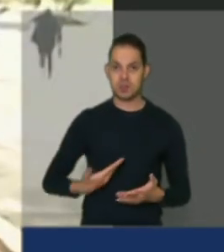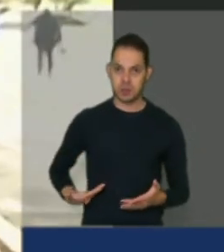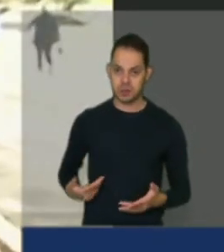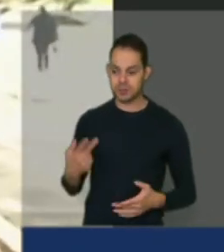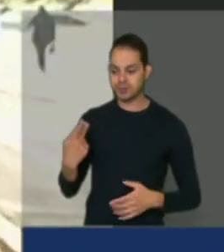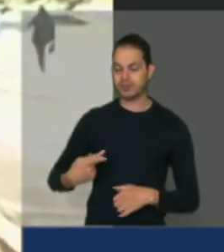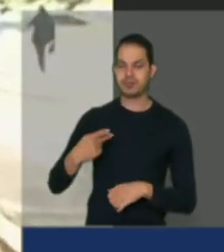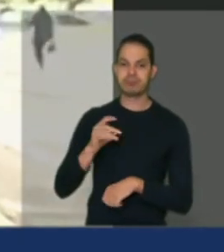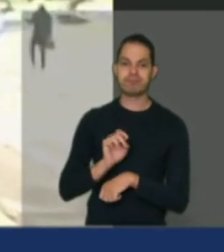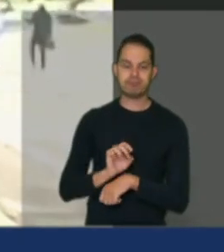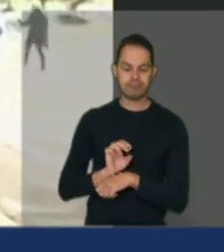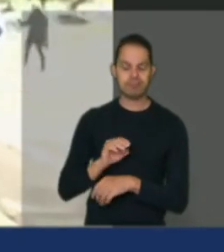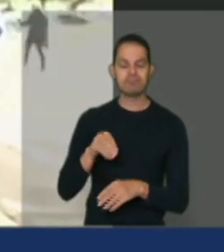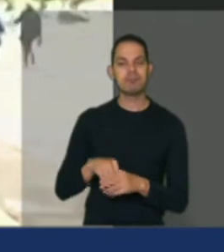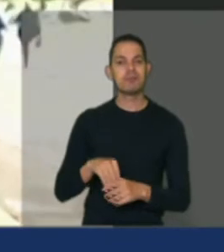APROVAR A PEC 32, NUM FUTURO